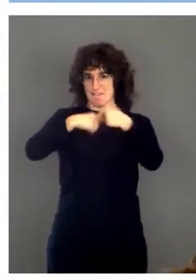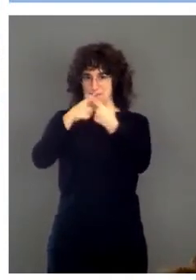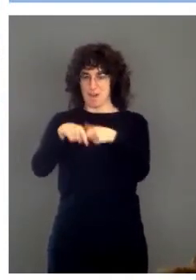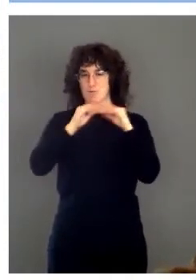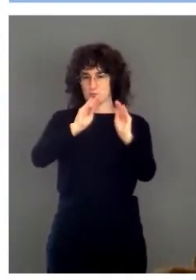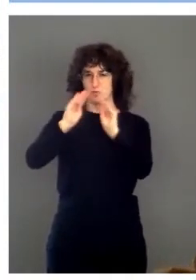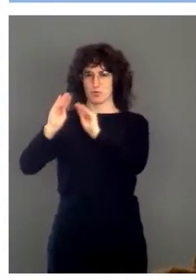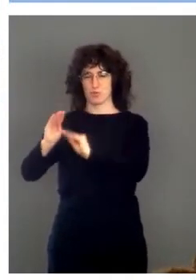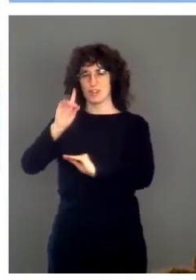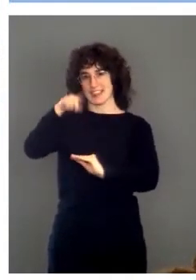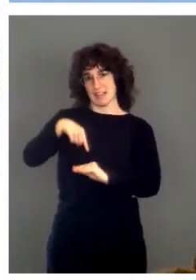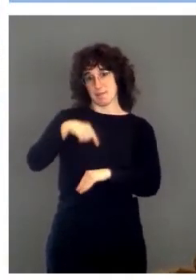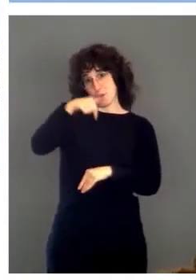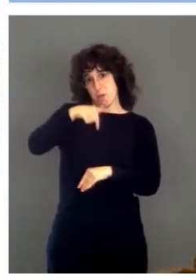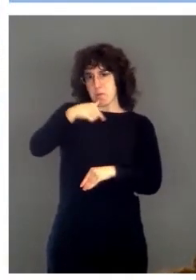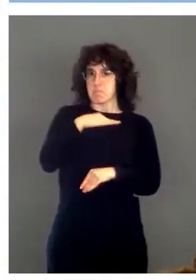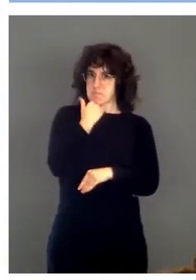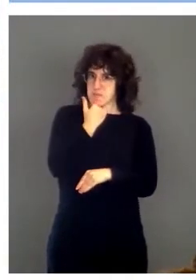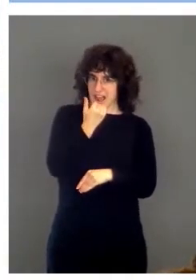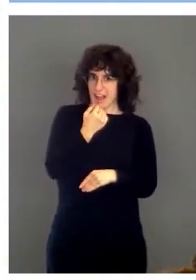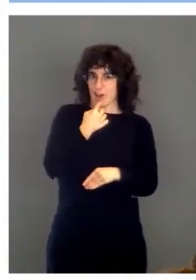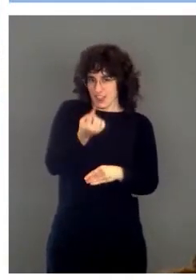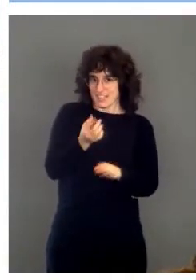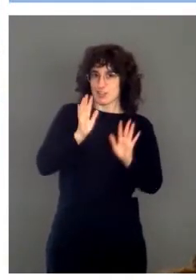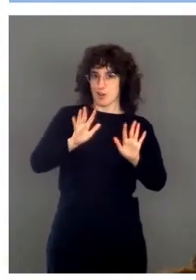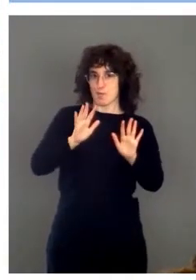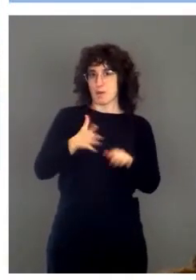Hoy se os han mencionado pero igual no lo suficiente las familias de un autónomo